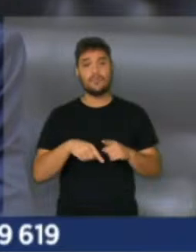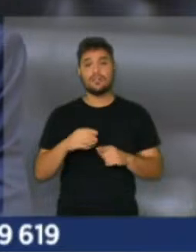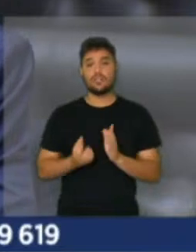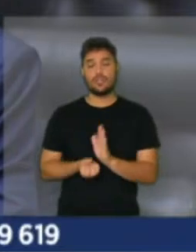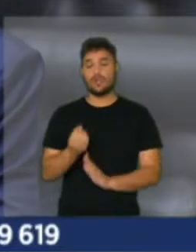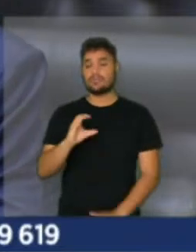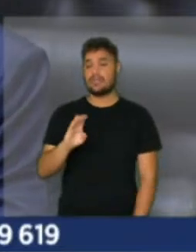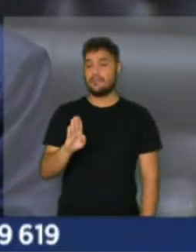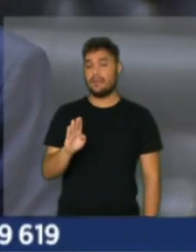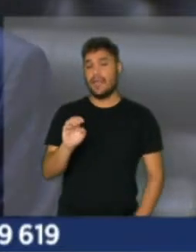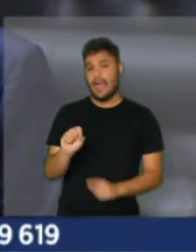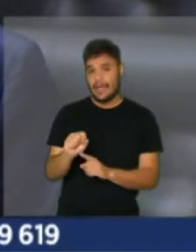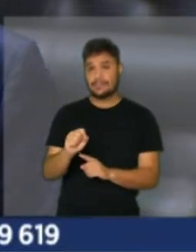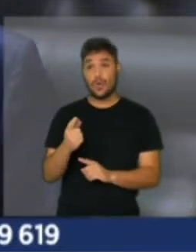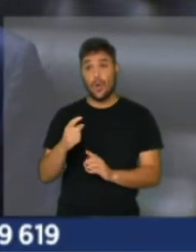É A ALÍQUOTA NEUTRA É 6 E PROPÕE UMA ALÍQUOTA DE 12%,